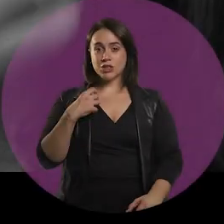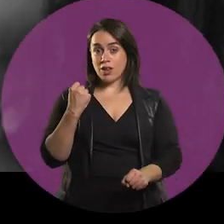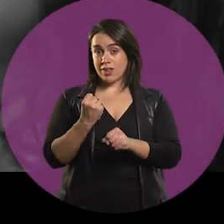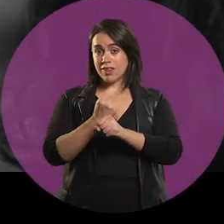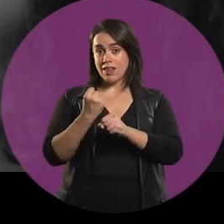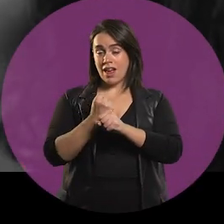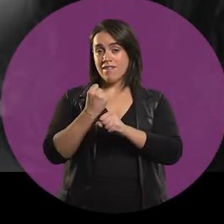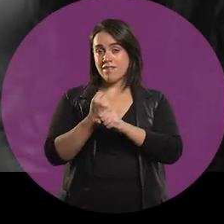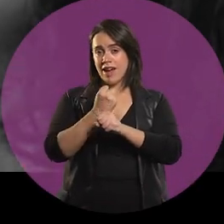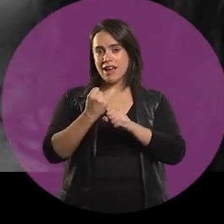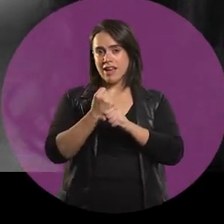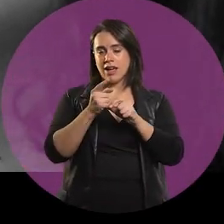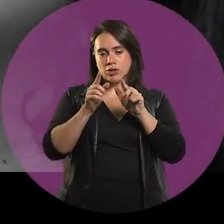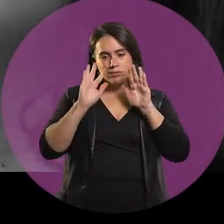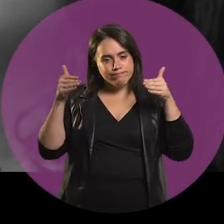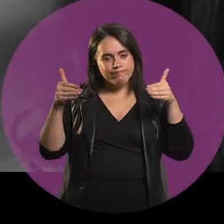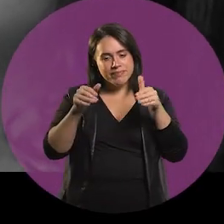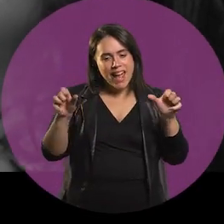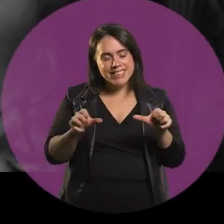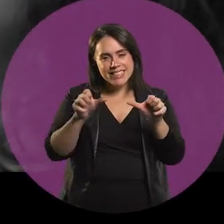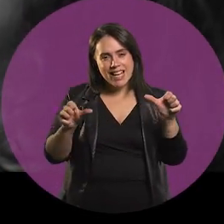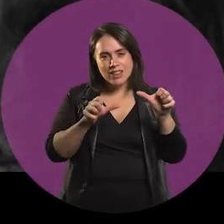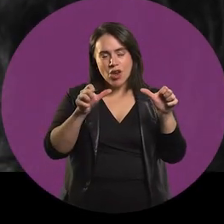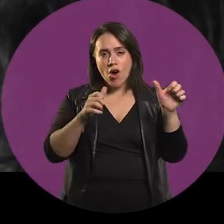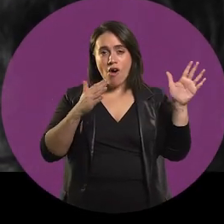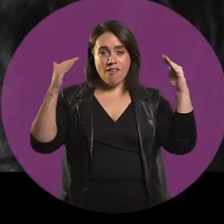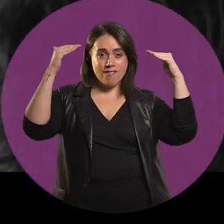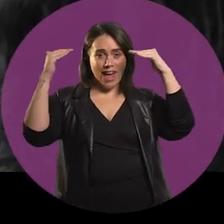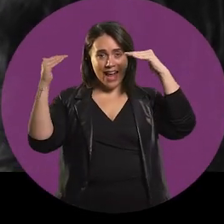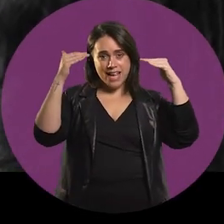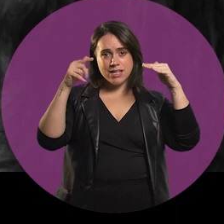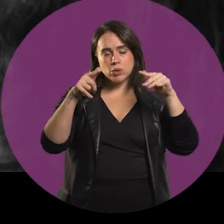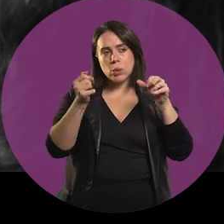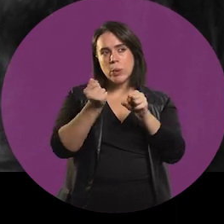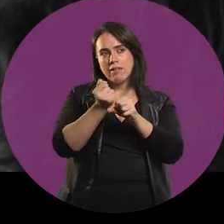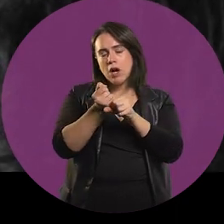Yo trabajé particularmente con las audiodescripciones de los ballets, que es un trabajo muy puntual, ¿no?